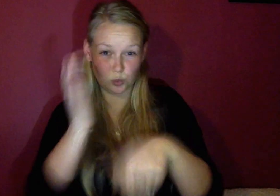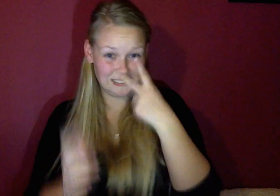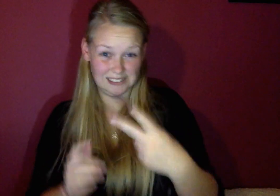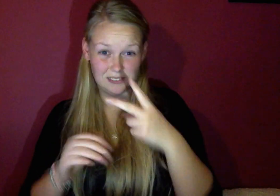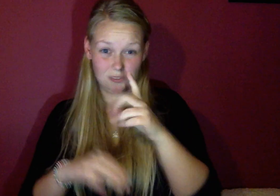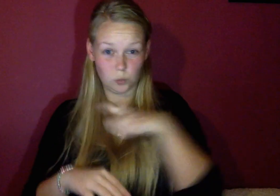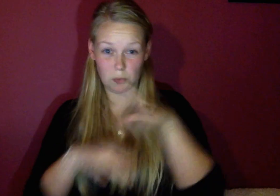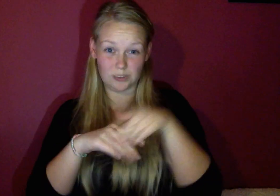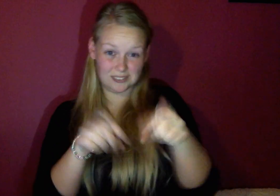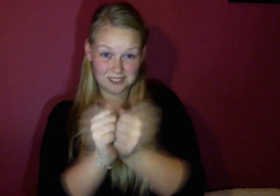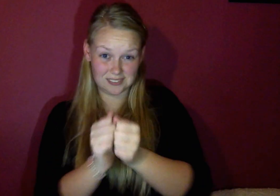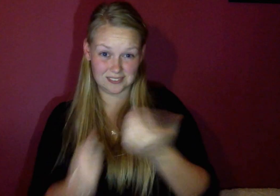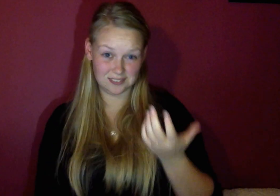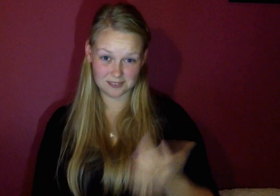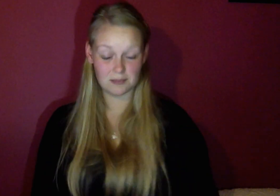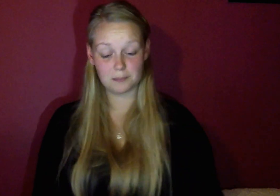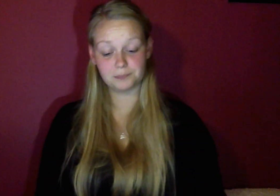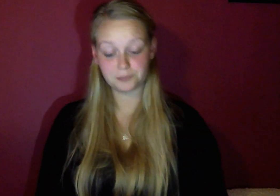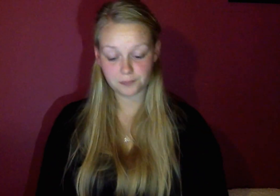Läkarna måste sluta se oss på det sättet.